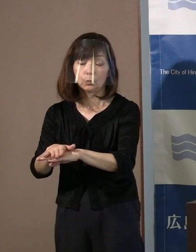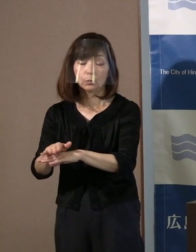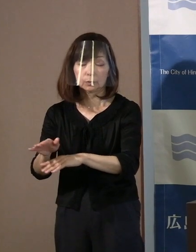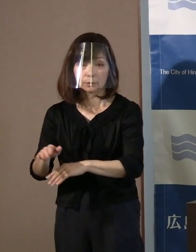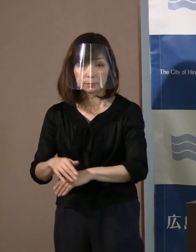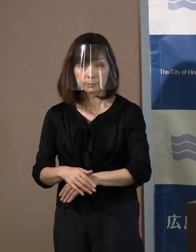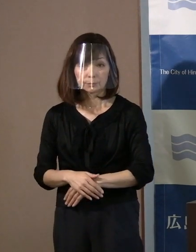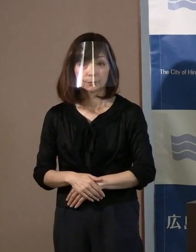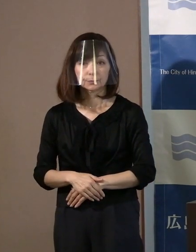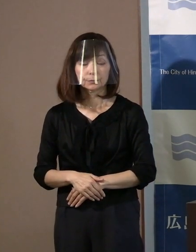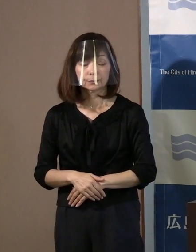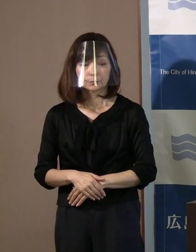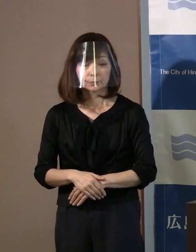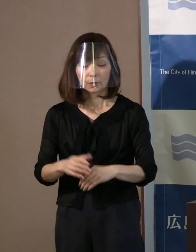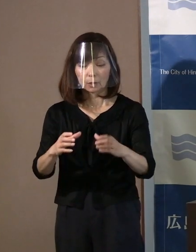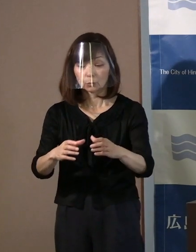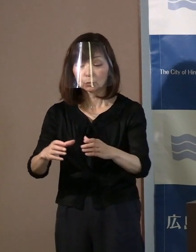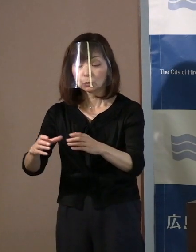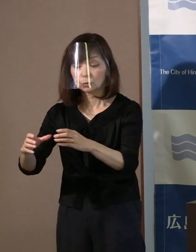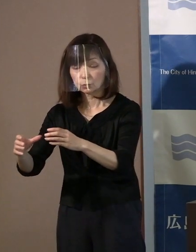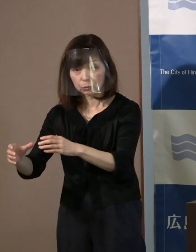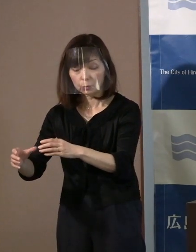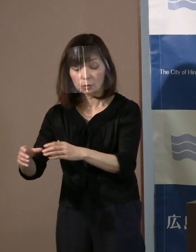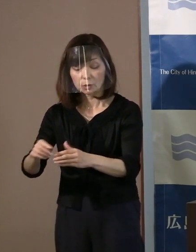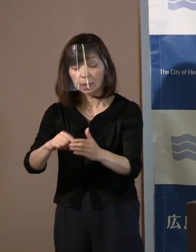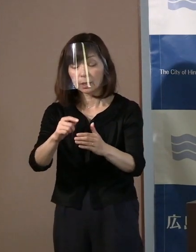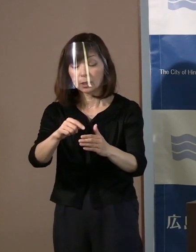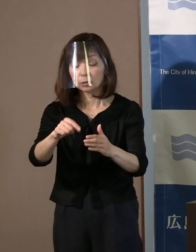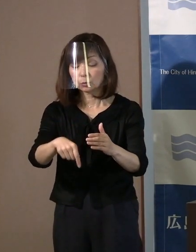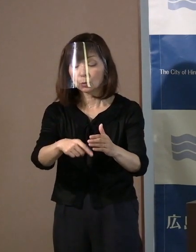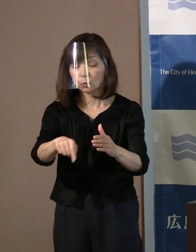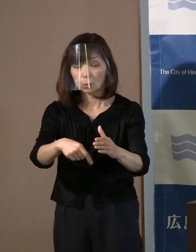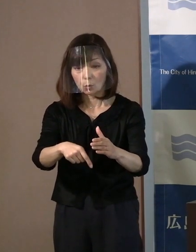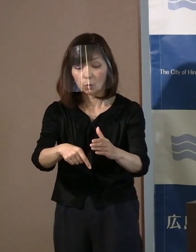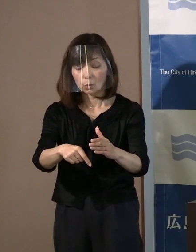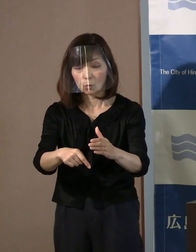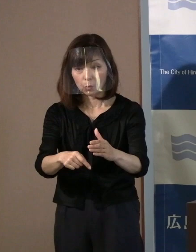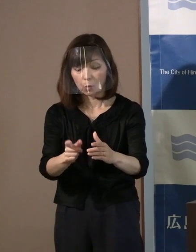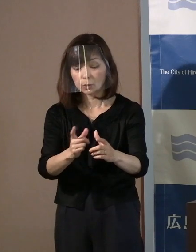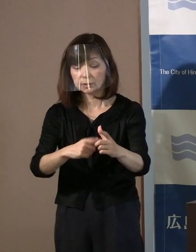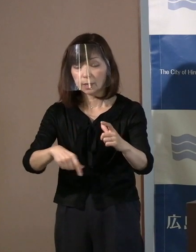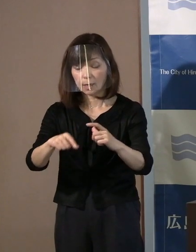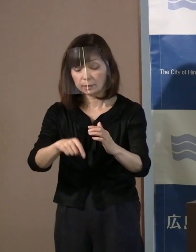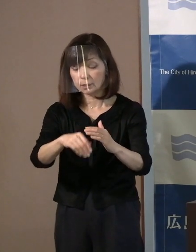そして取り除いて､さらに下層を掘って､ 江戸期の調査をしながらということで､